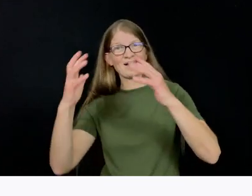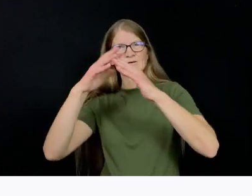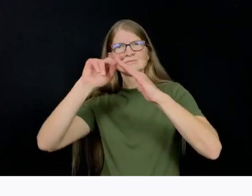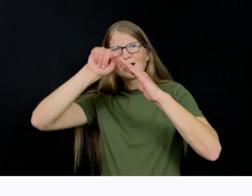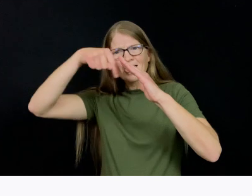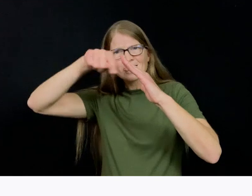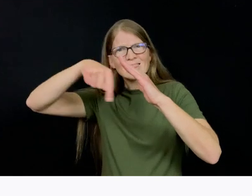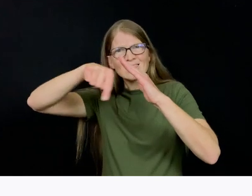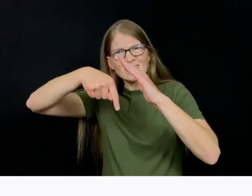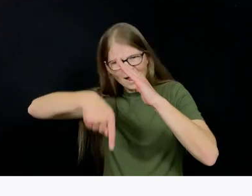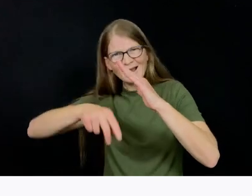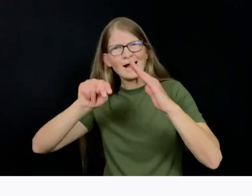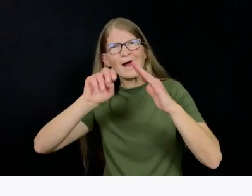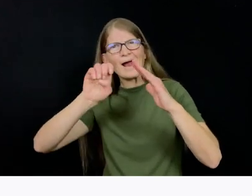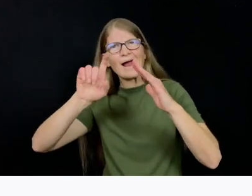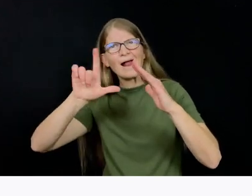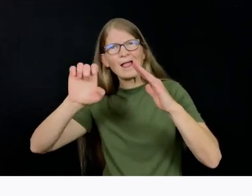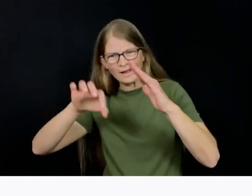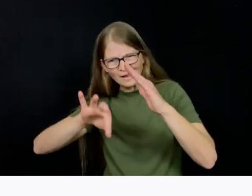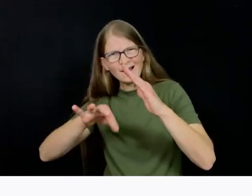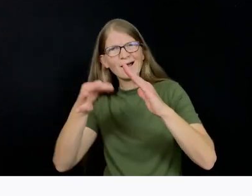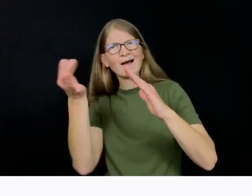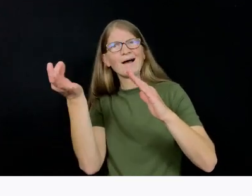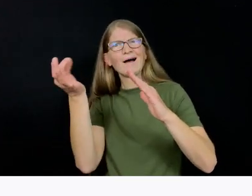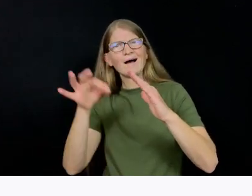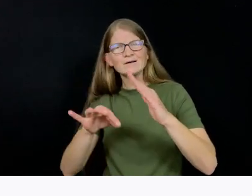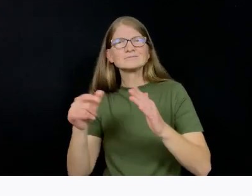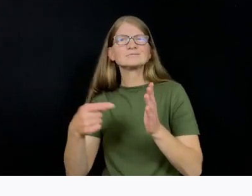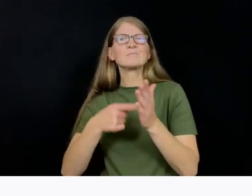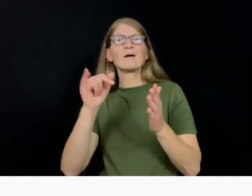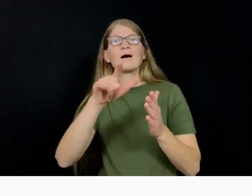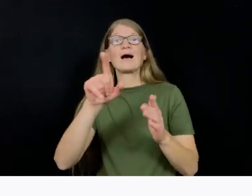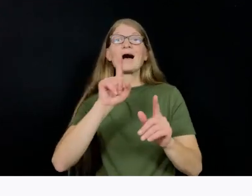تلك الجملة التي تجيب على سؤالكم مدفونة في أعماق الصفحة